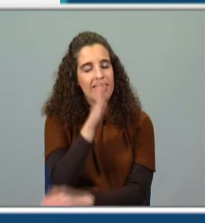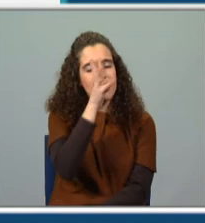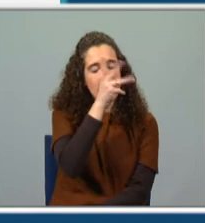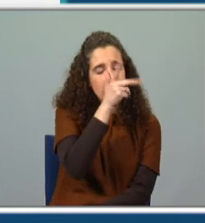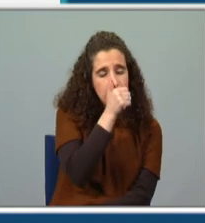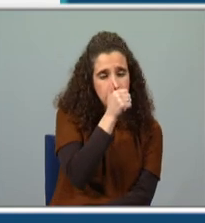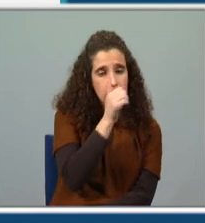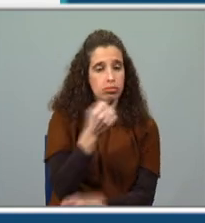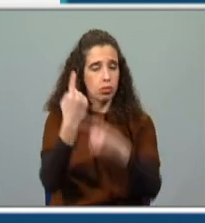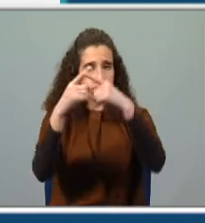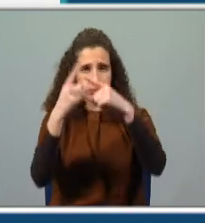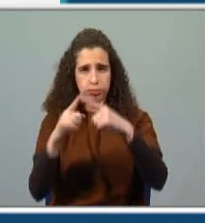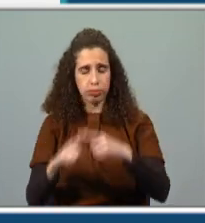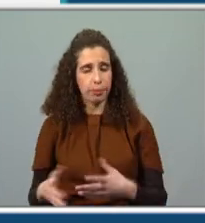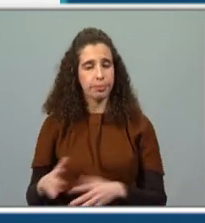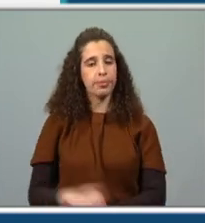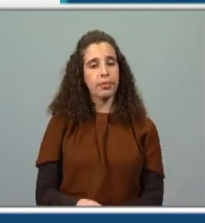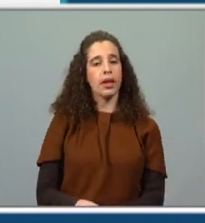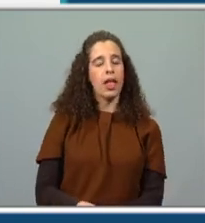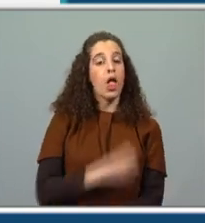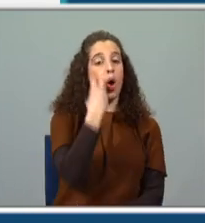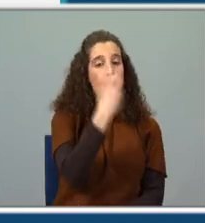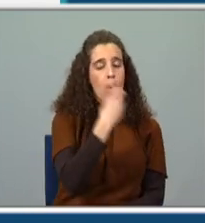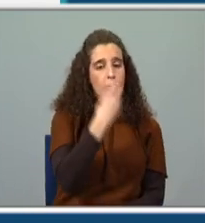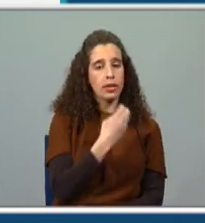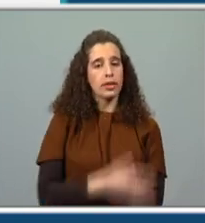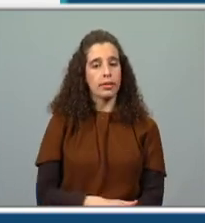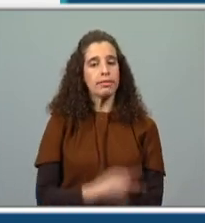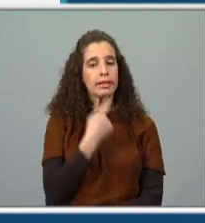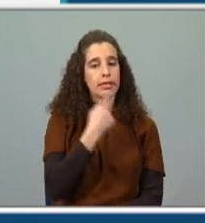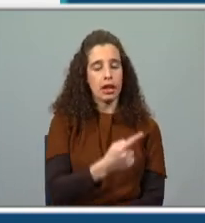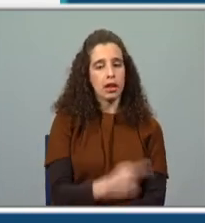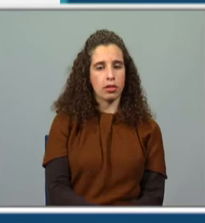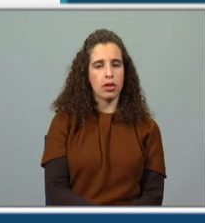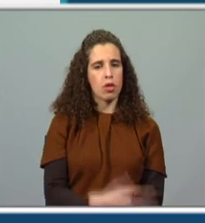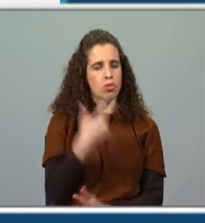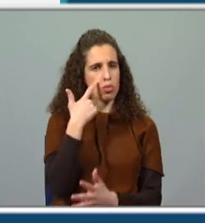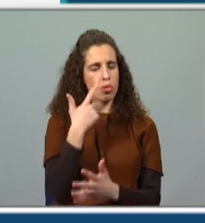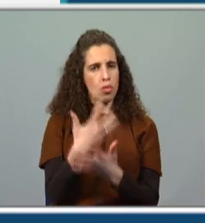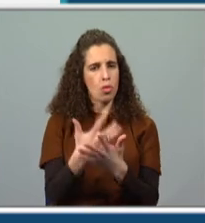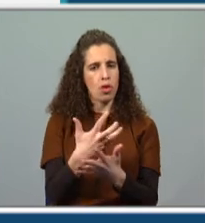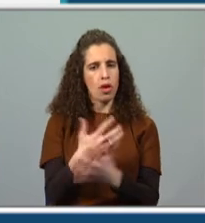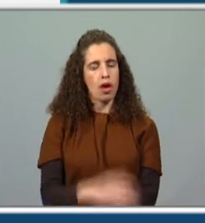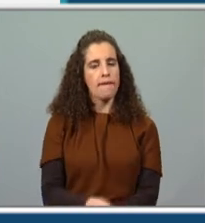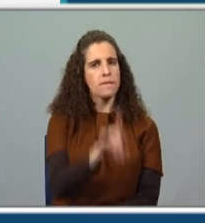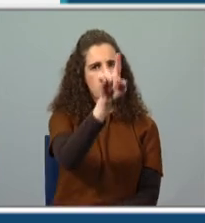e tantas outras não oralidade são ditas com mentoação exclamativa que se 還有很多其他的非口語說帶著感嘆的語氣說